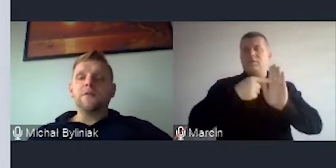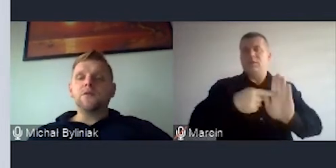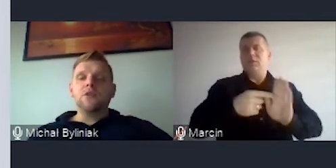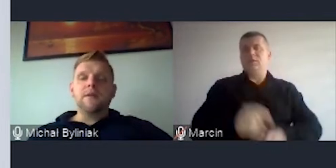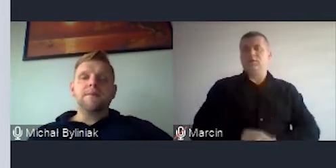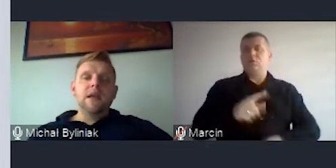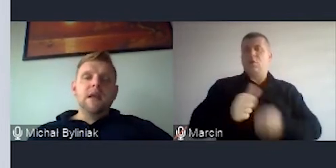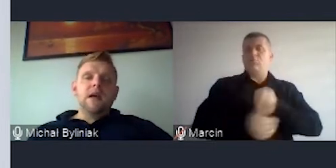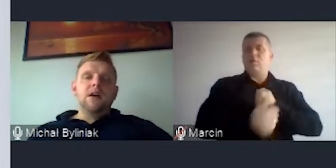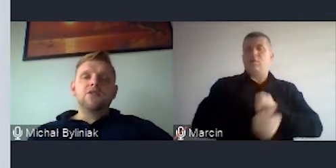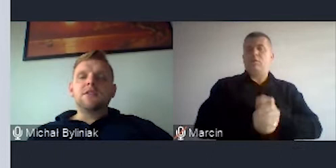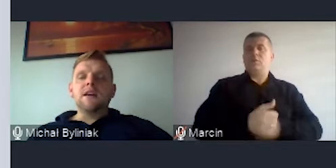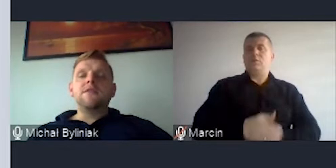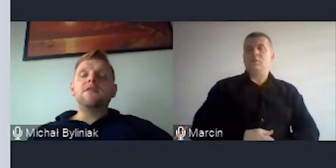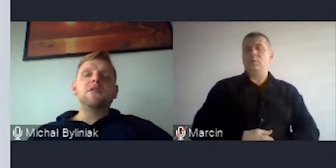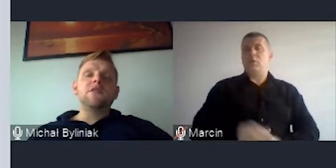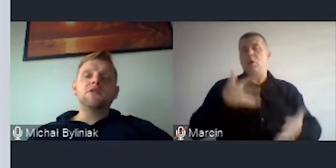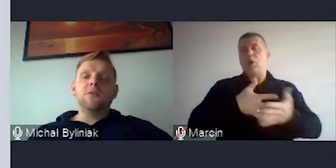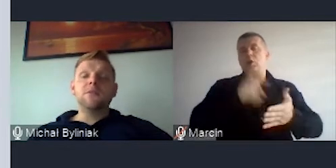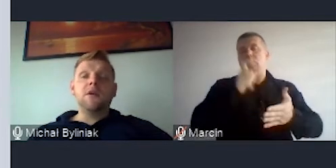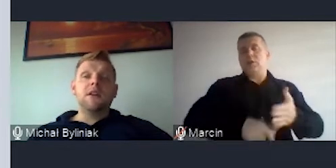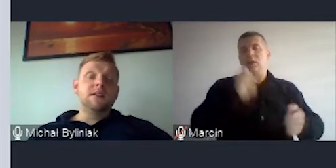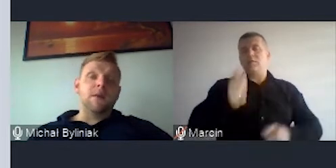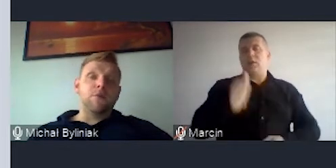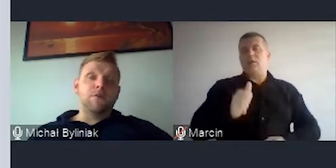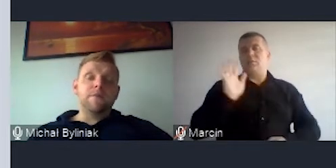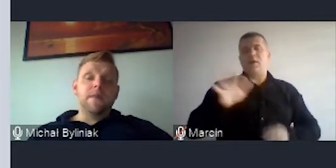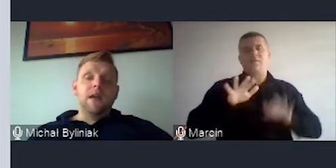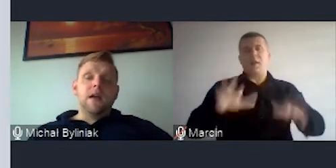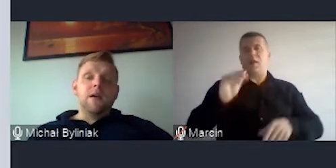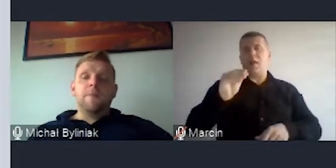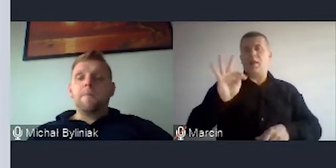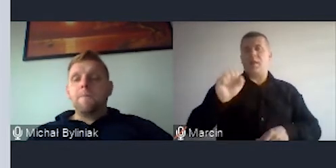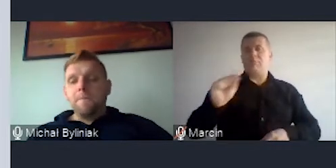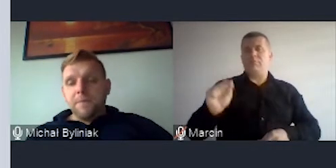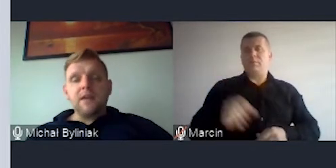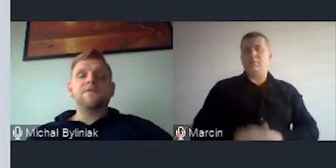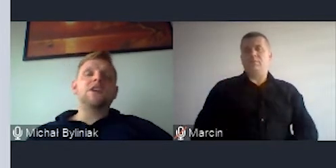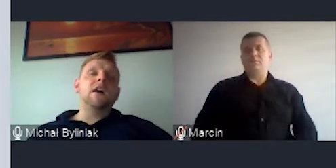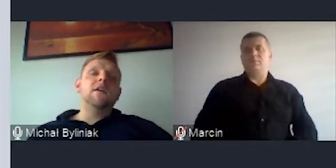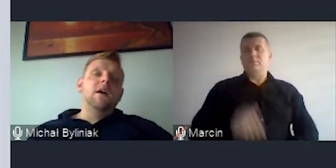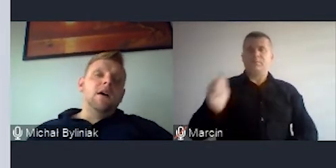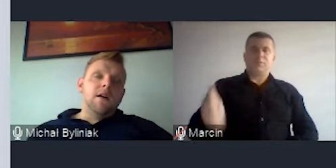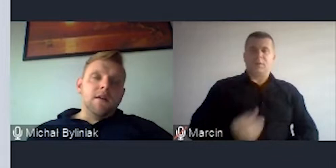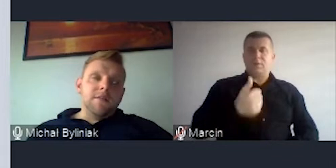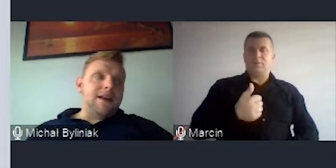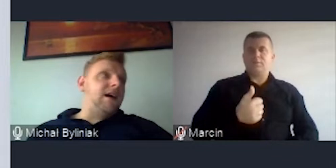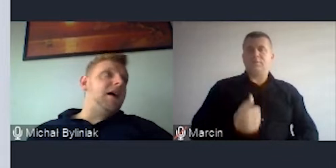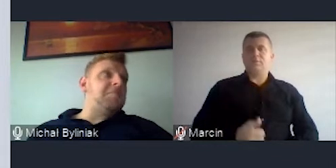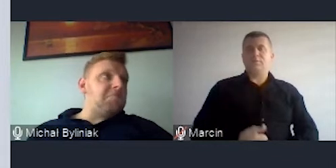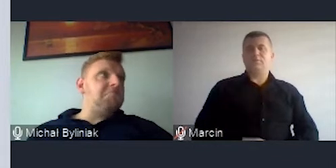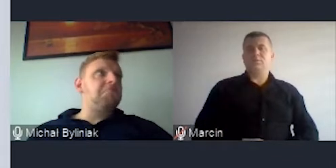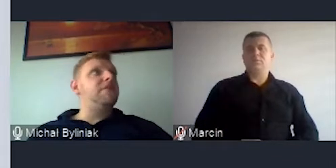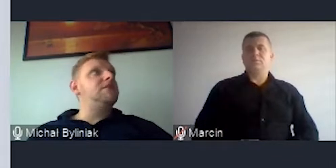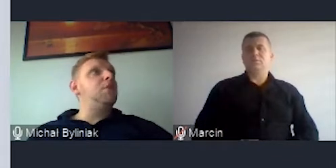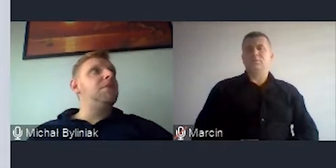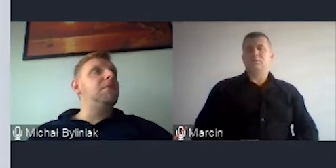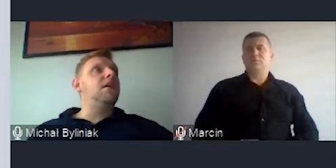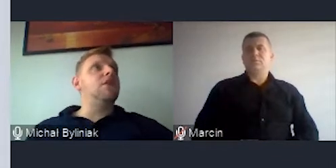To powoduje, ze ocena kwalifikowalności będzie miała wiele etapów. Pierwsza taka, powiedziałbym,